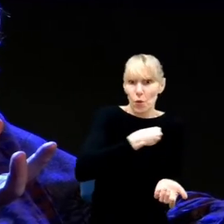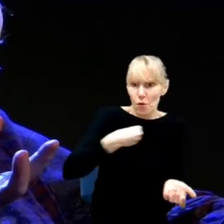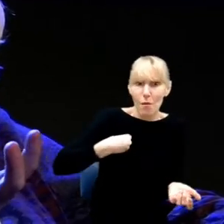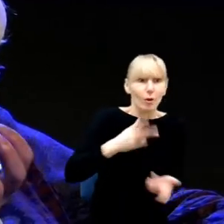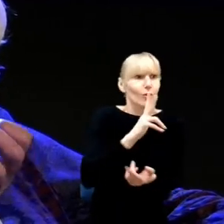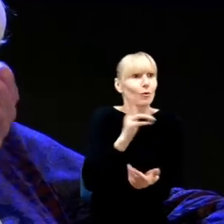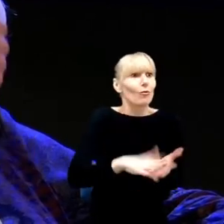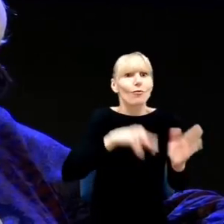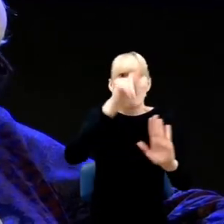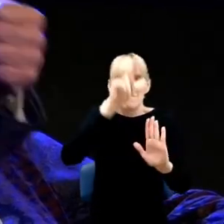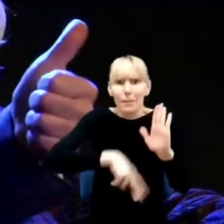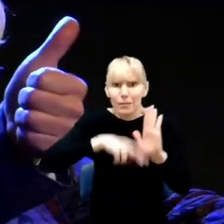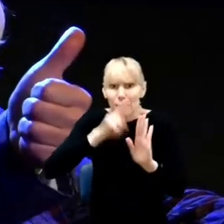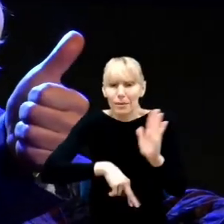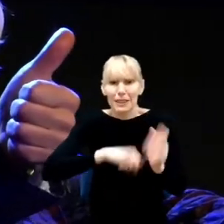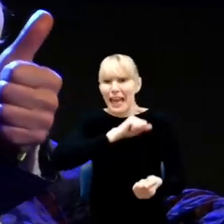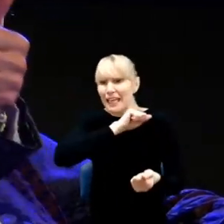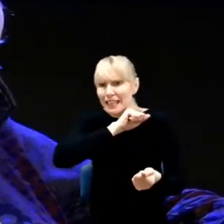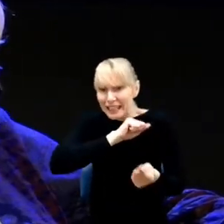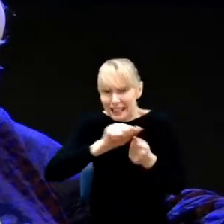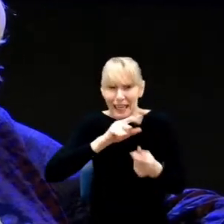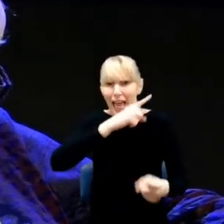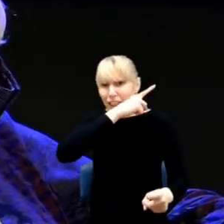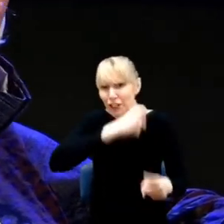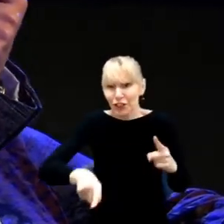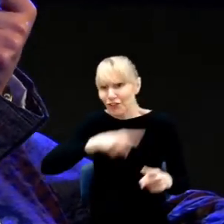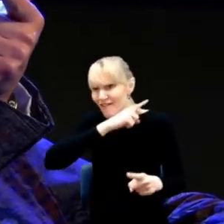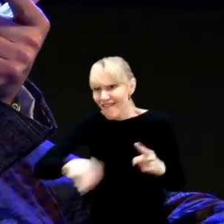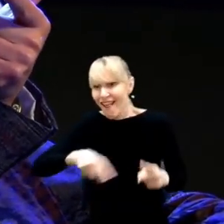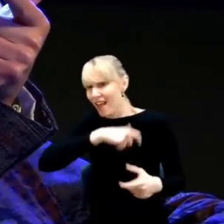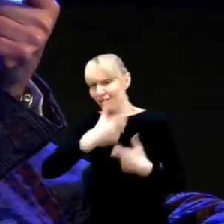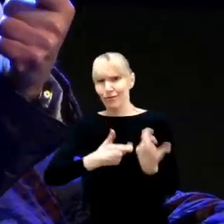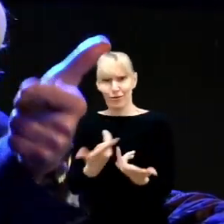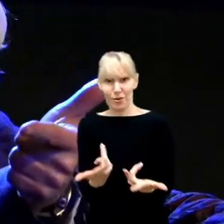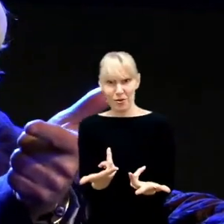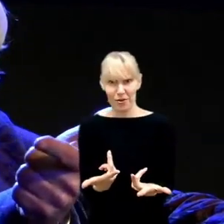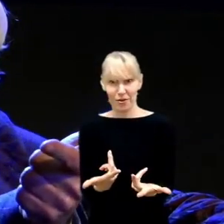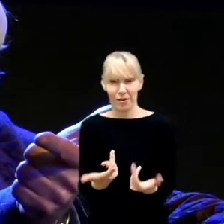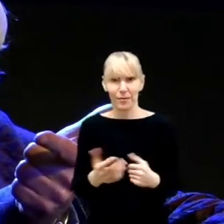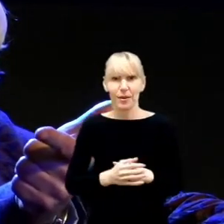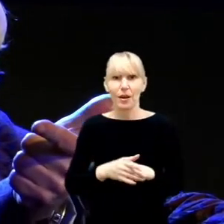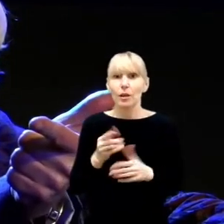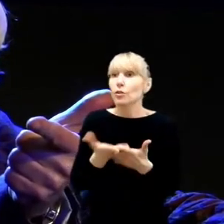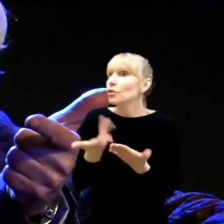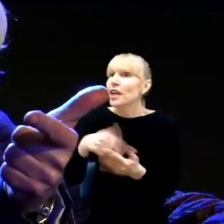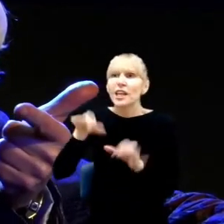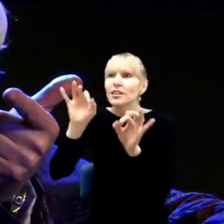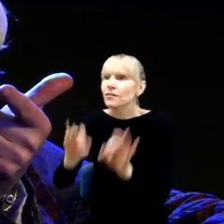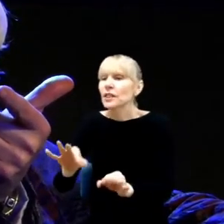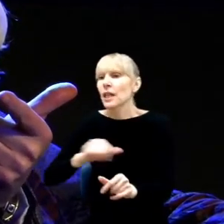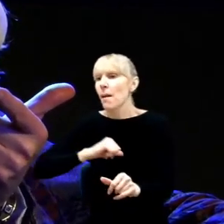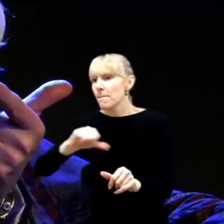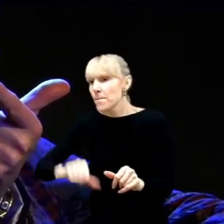że to nie jest wina tego inwestora, to nie jest wina tego burmistrza, który nie może odmówić.